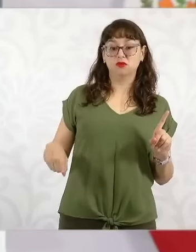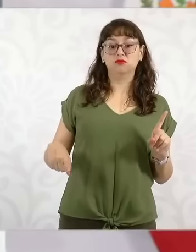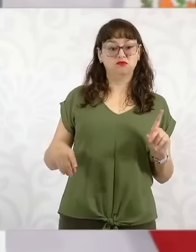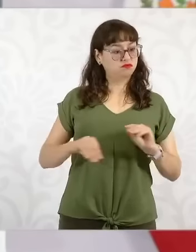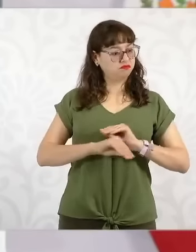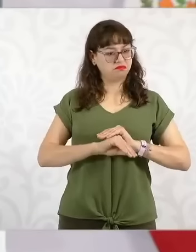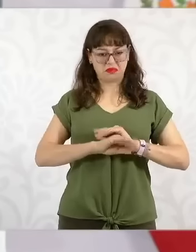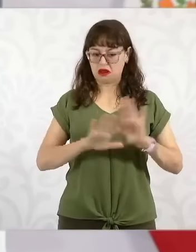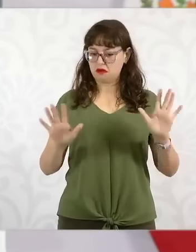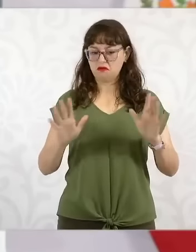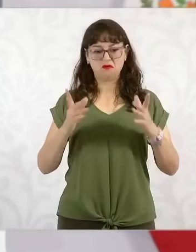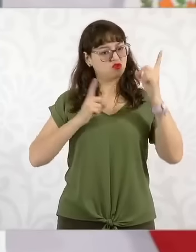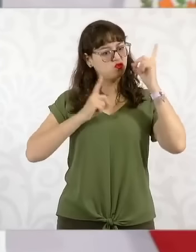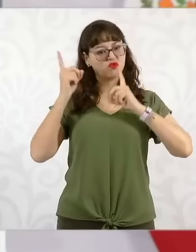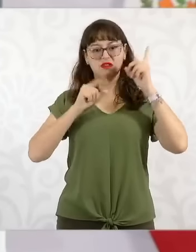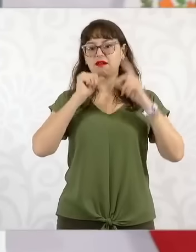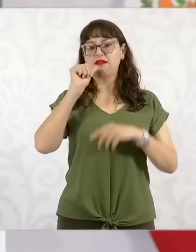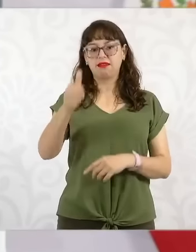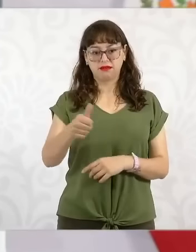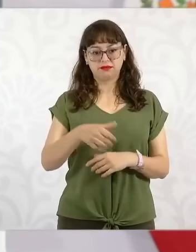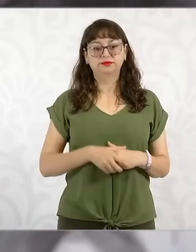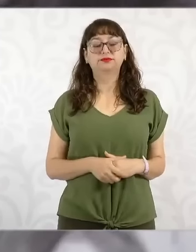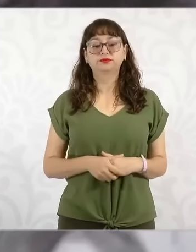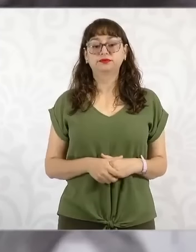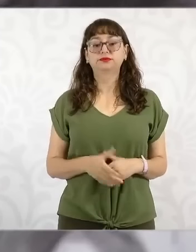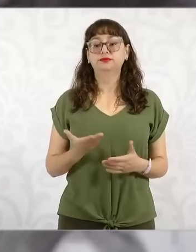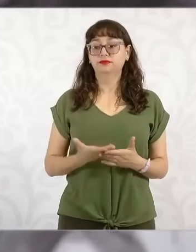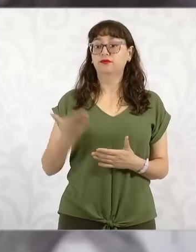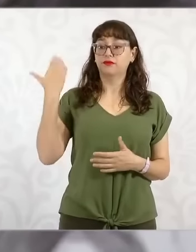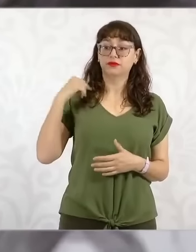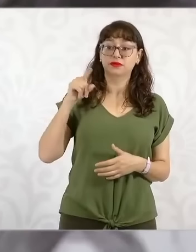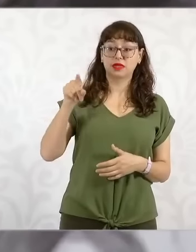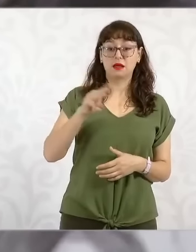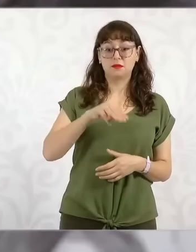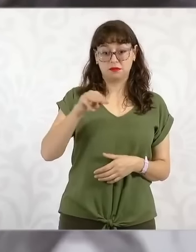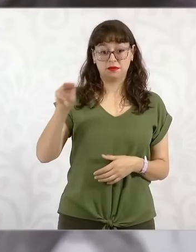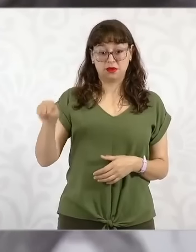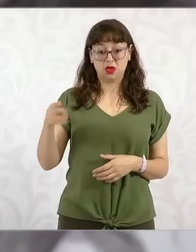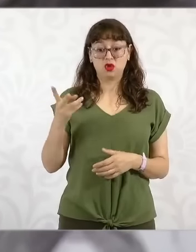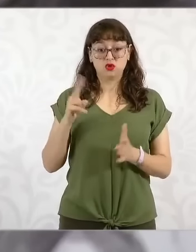primero de noviembre del 2025 en la plaza Morelos Uruapan, Michoacán.